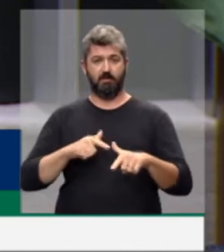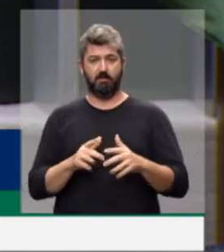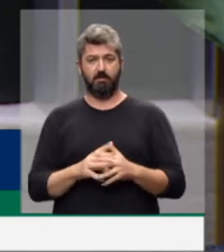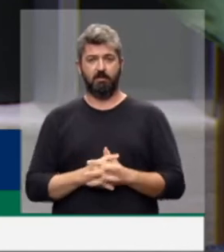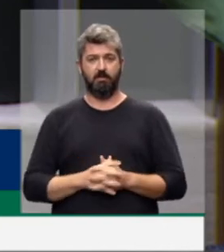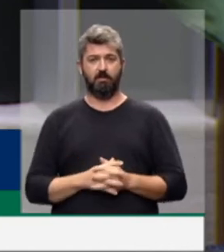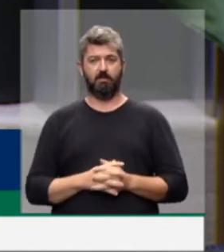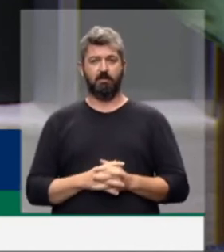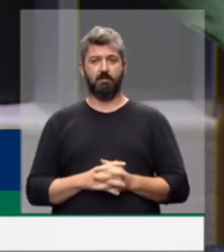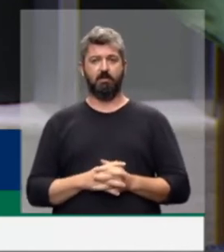MICA, DA PRODUÇÃO, DE ENERGIA LIMPA PODE INCLUSIVE